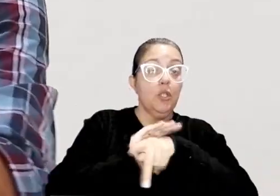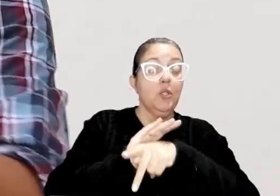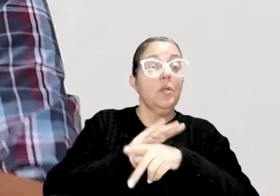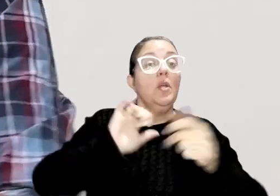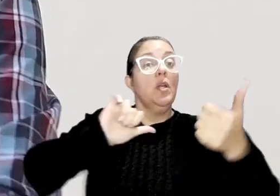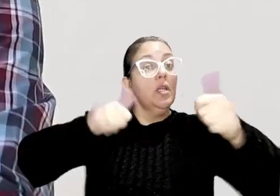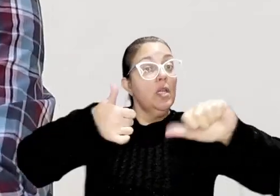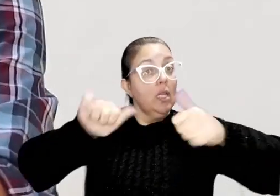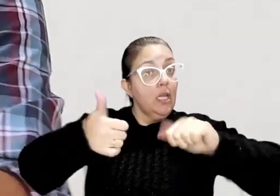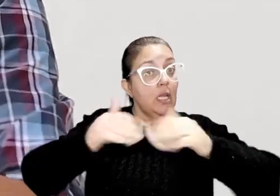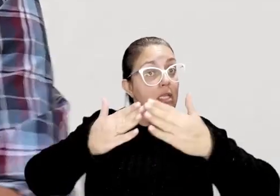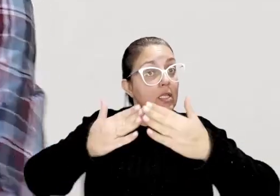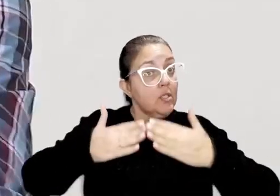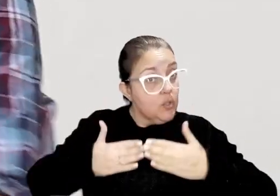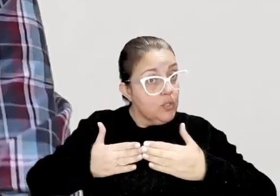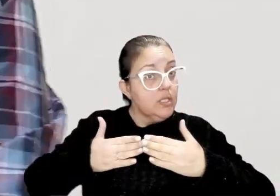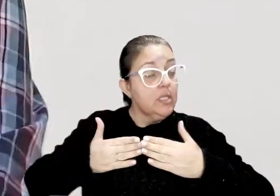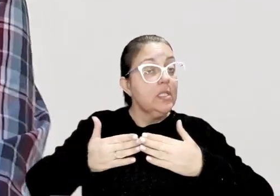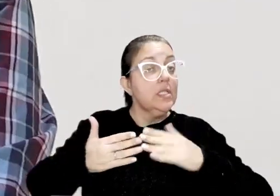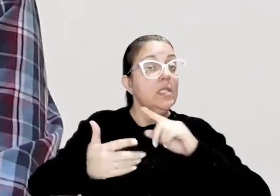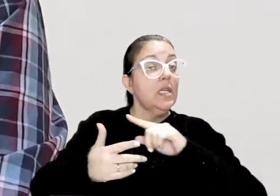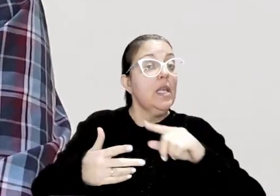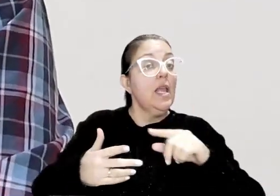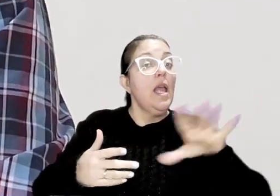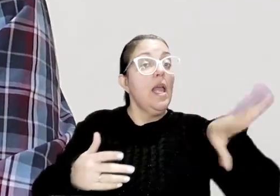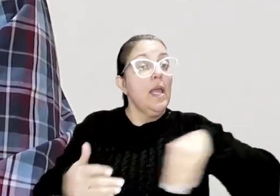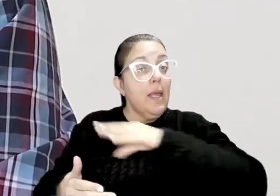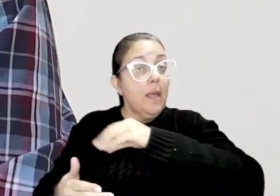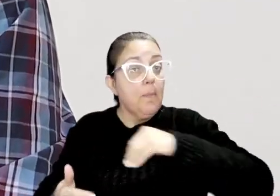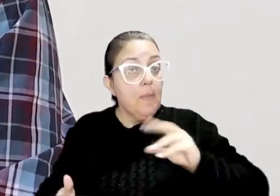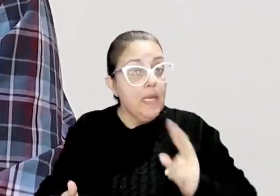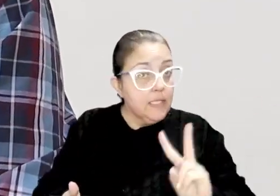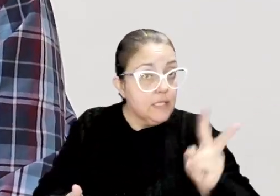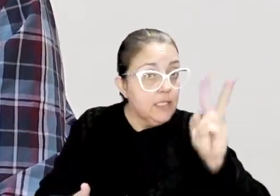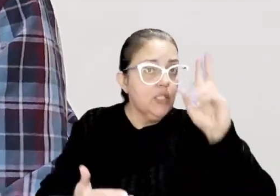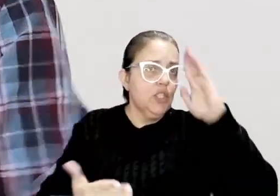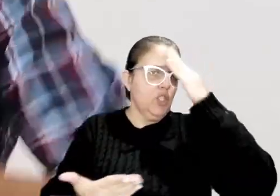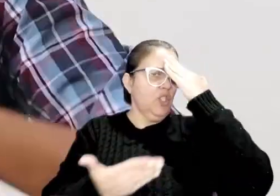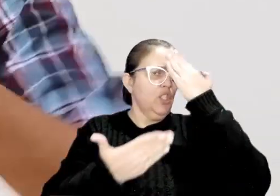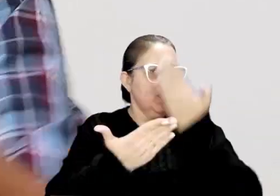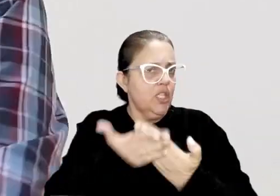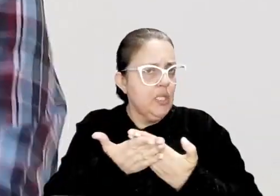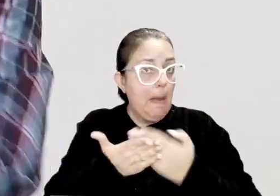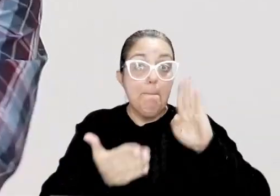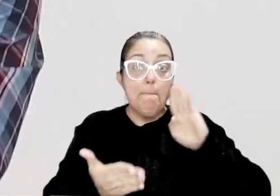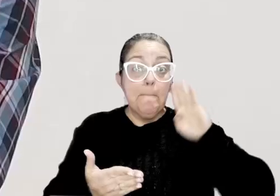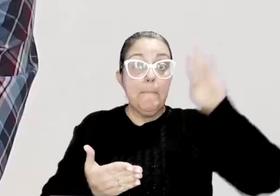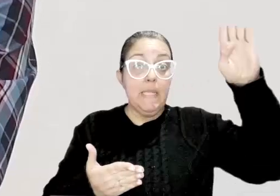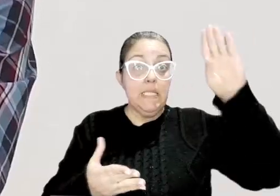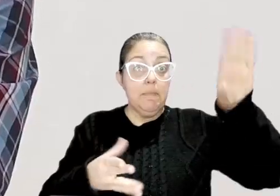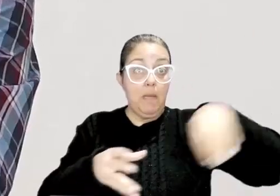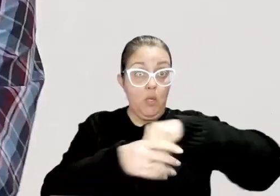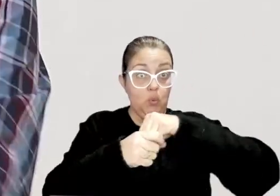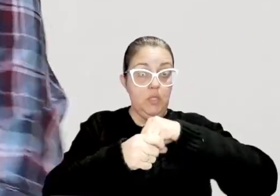de crenças de prioridades na sociedade né E aí daí a importância nessa perspectiva de